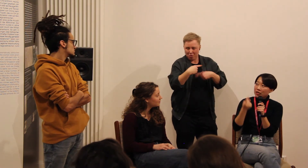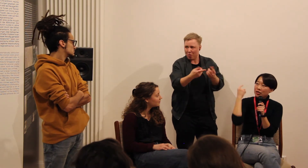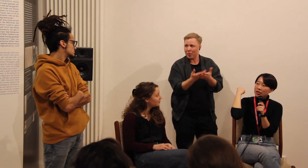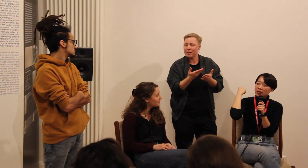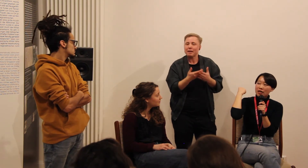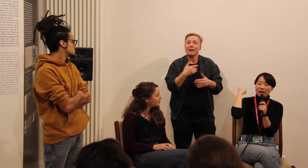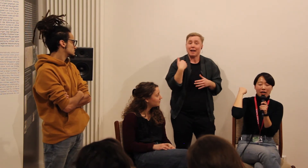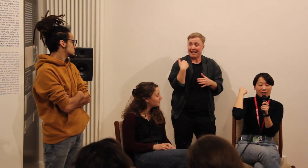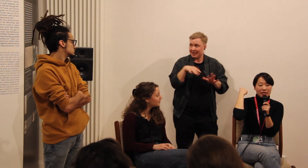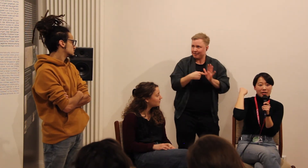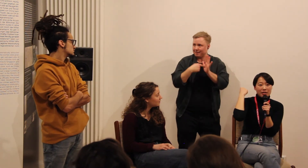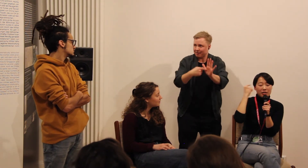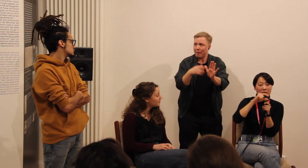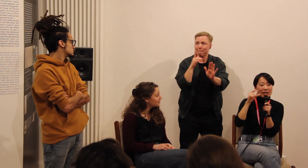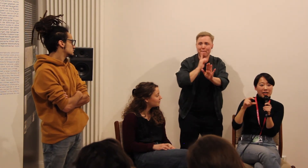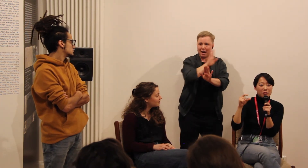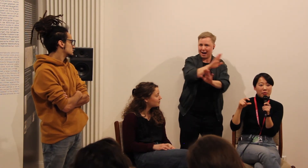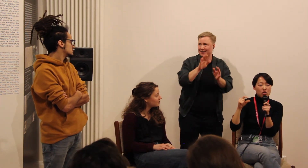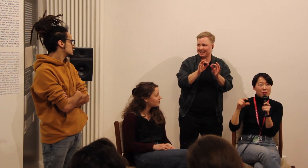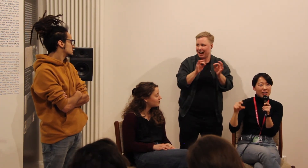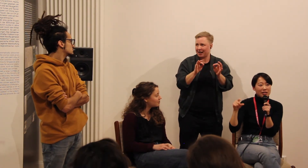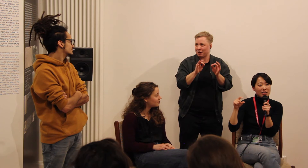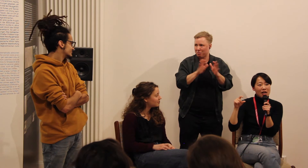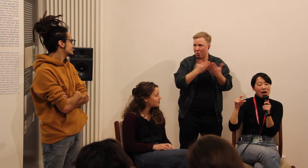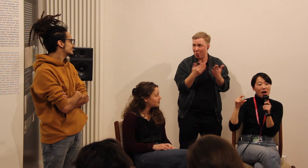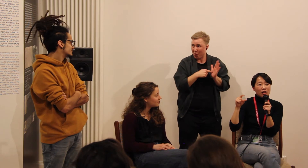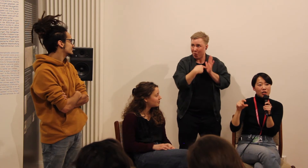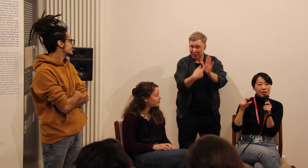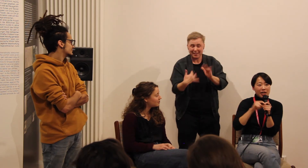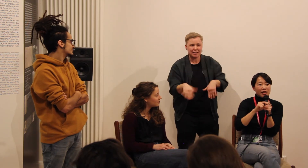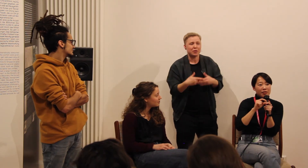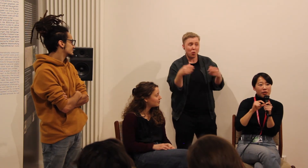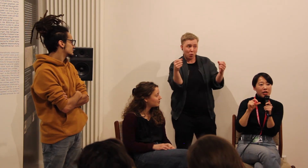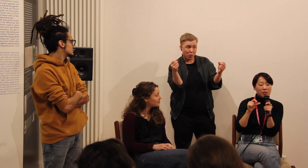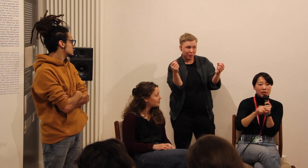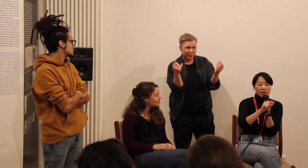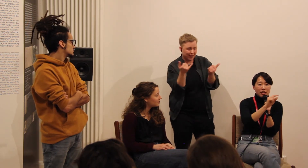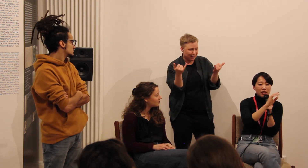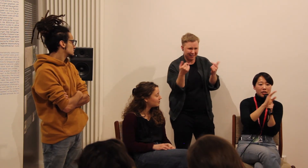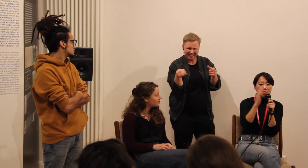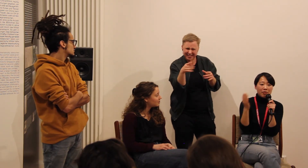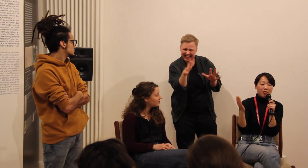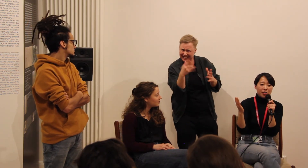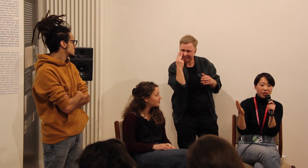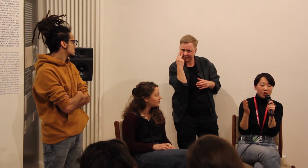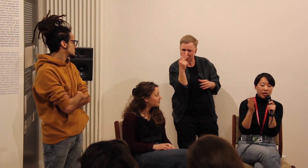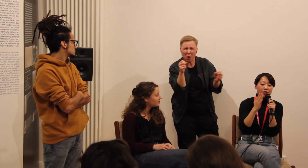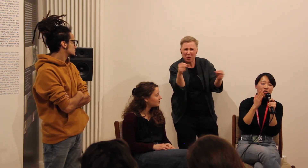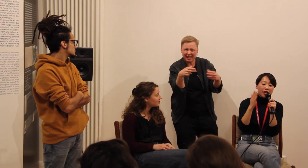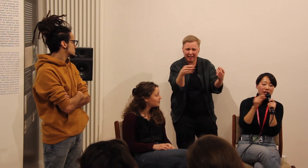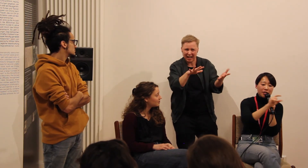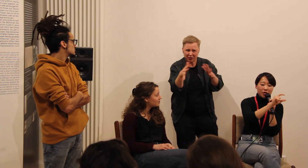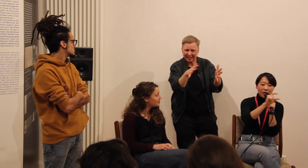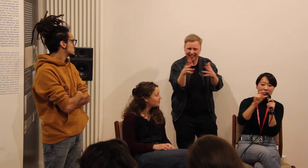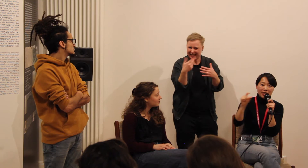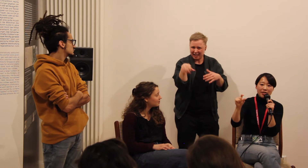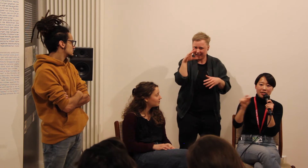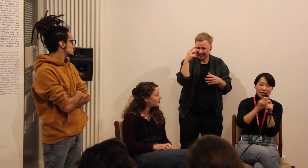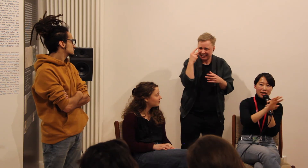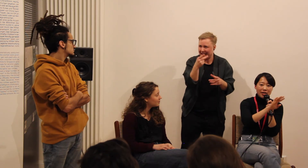Vielleicht habt ihr es durch den Untertitel nicht richtig mitbekommen, aber wenn ihr ein bisschen koreanisch könnt,